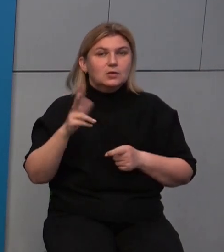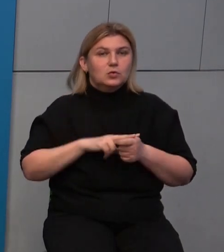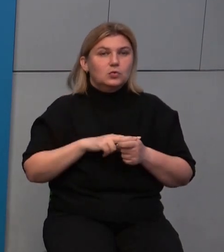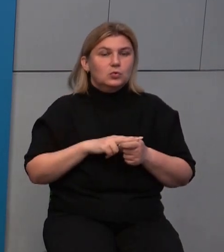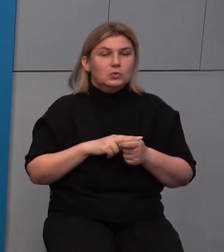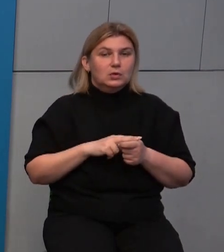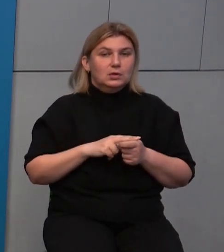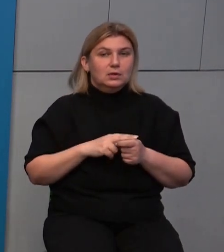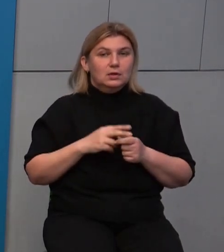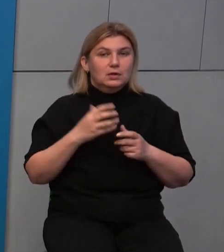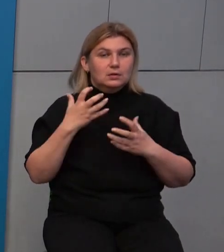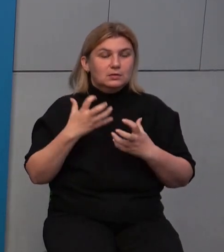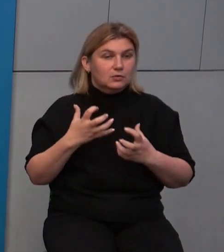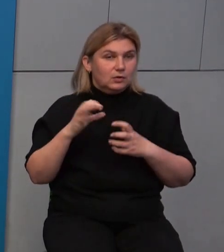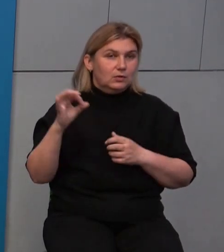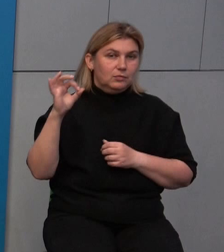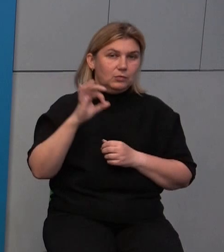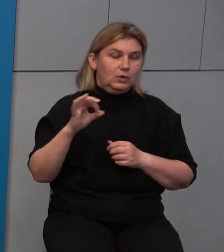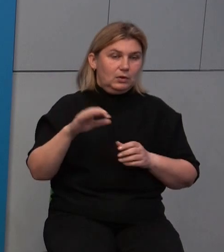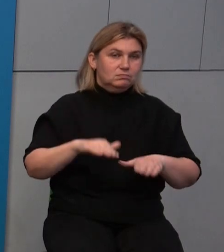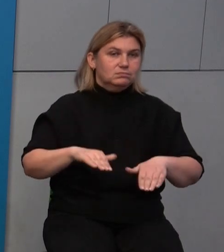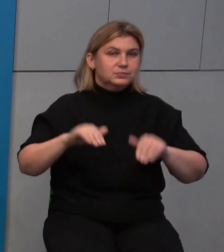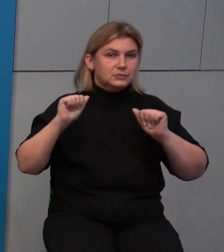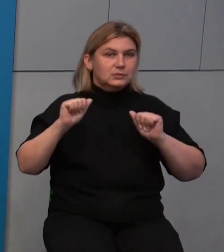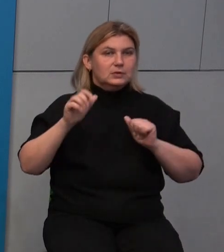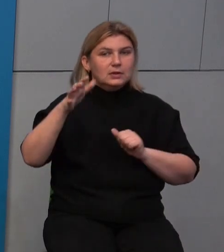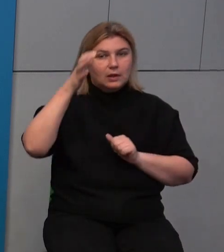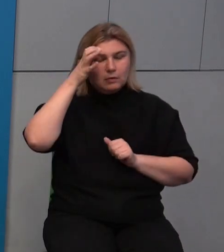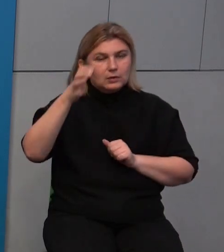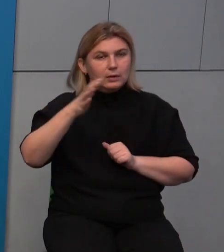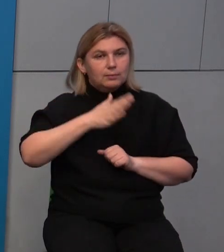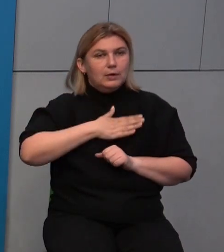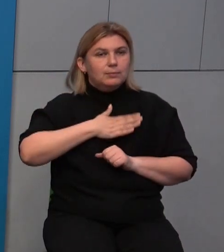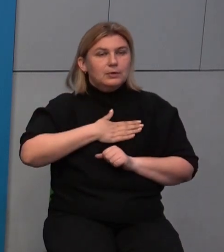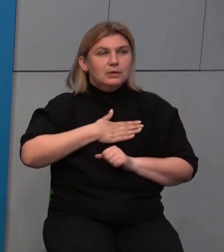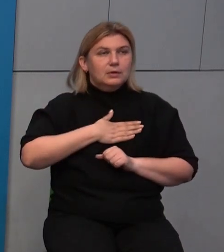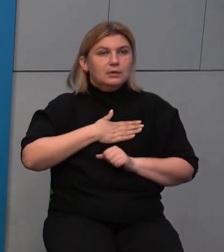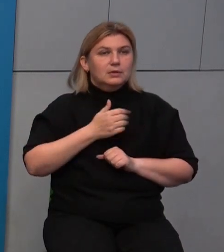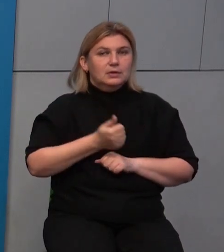gdzieś tam przy różnych okazjach wyrwać, bo tych autorów mamy przynajmniej kilku.